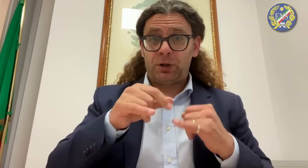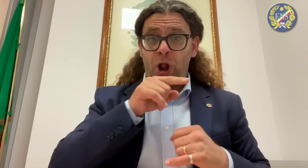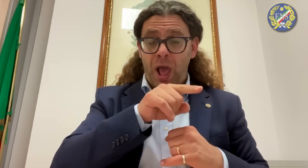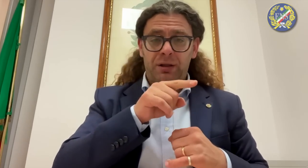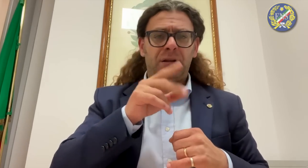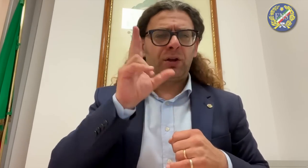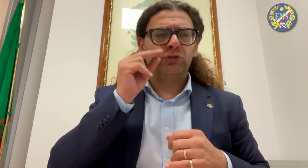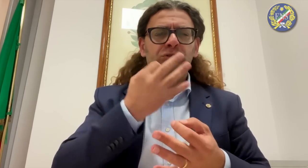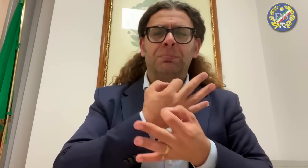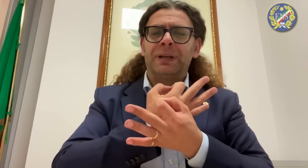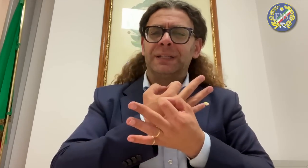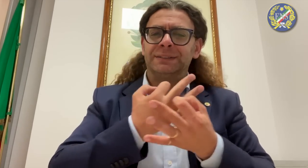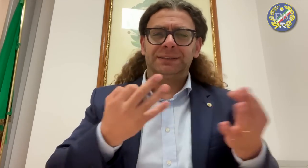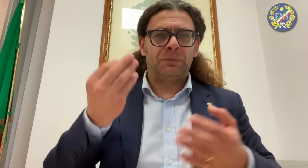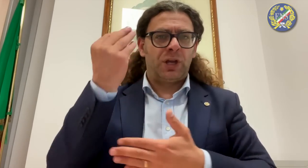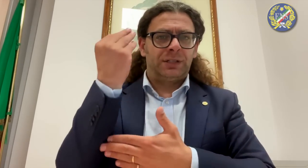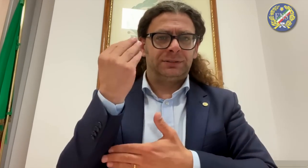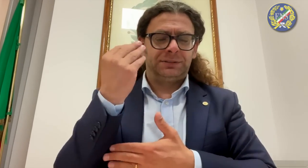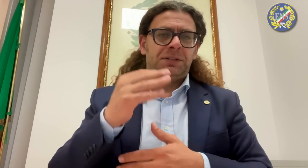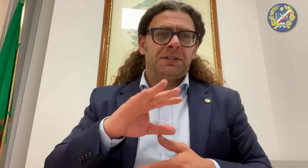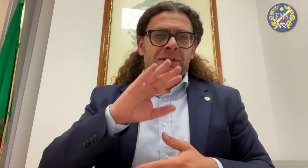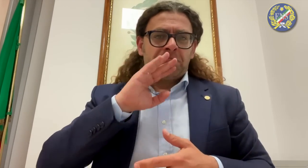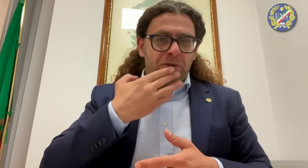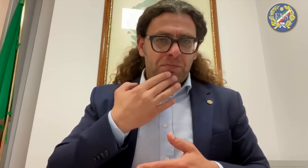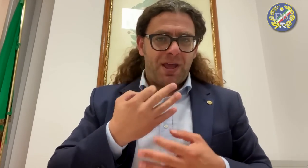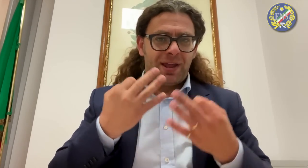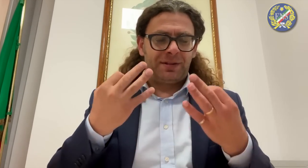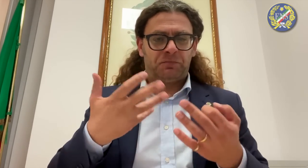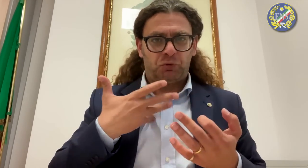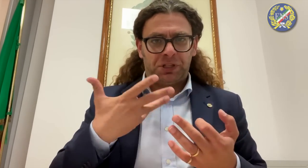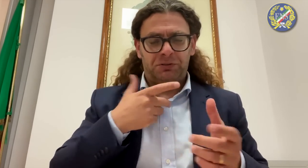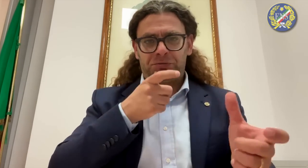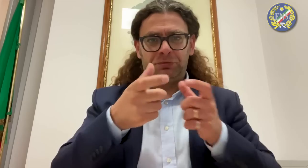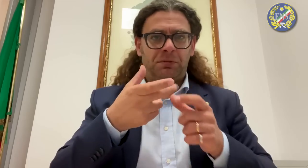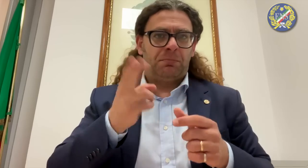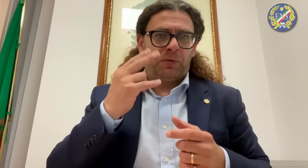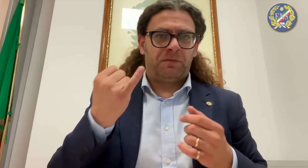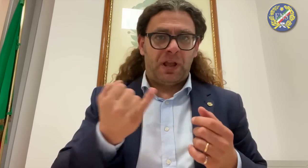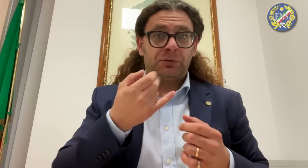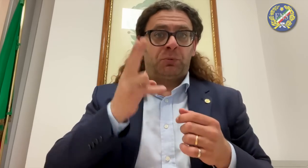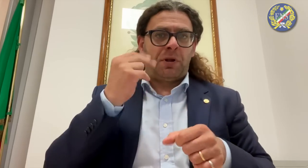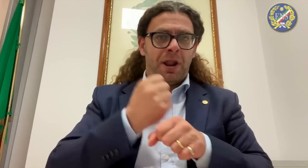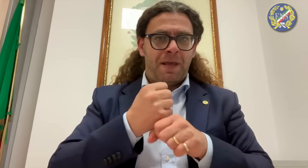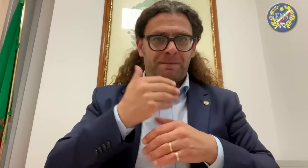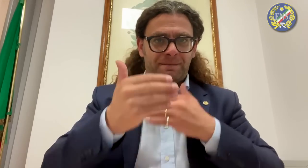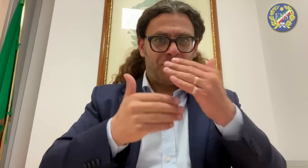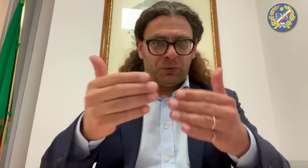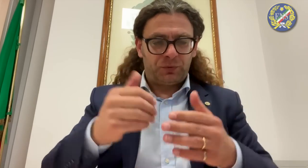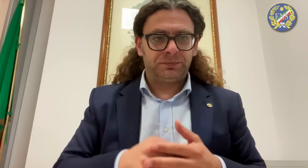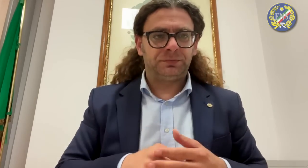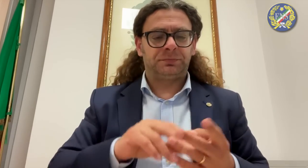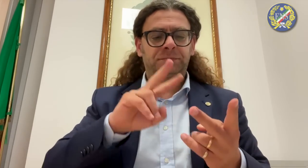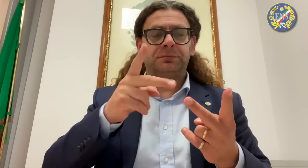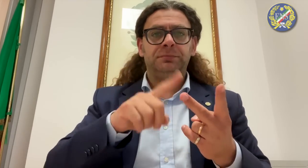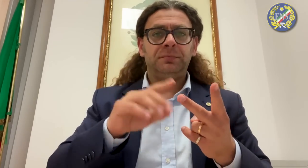una persona molto sensibile al tema della sordità. Conosce molto bene l’ENS e ciò ha facilitato il nostro dialogo in vista dei lavori futuri.